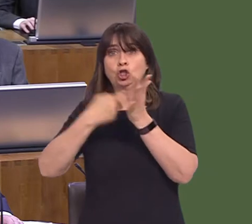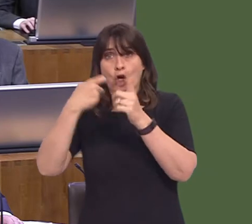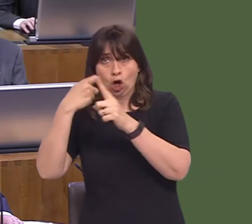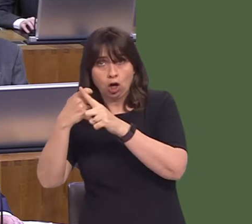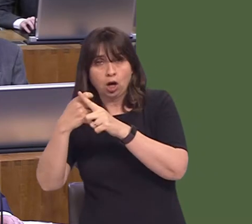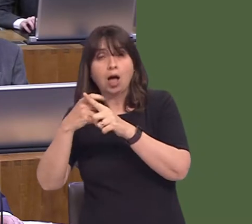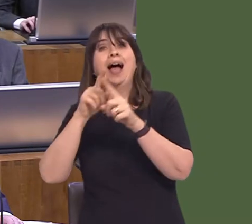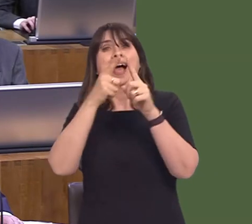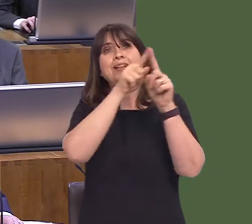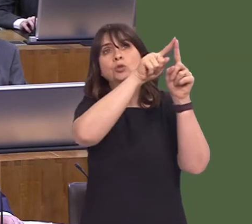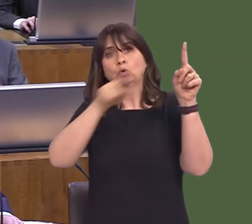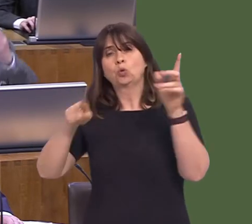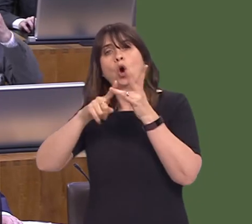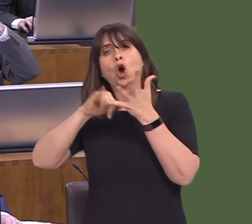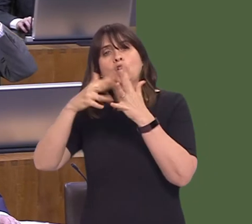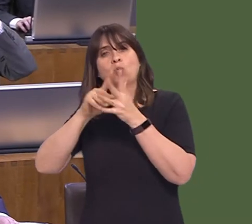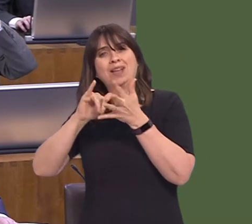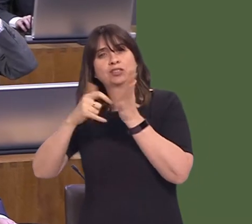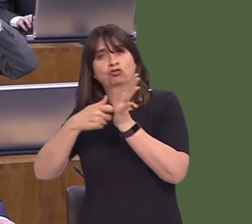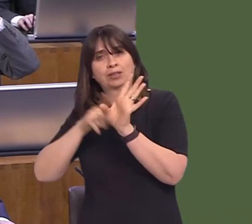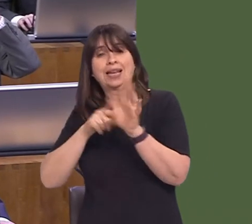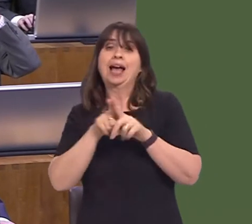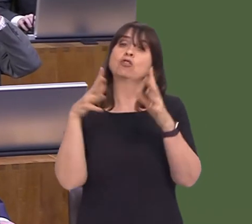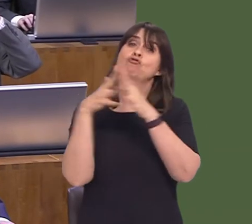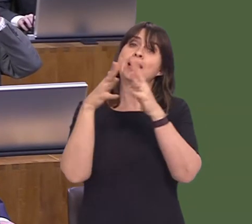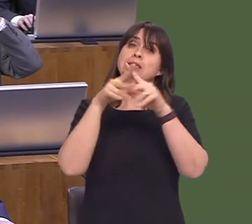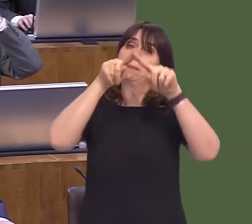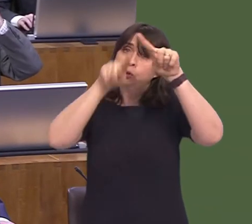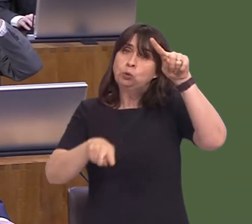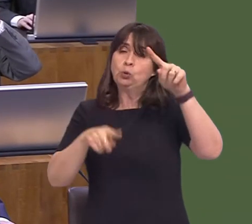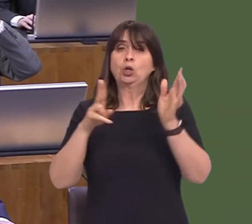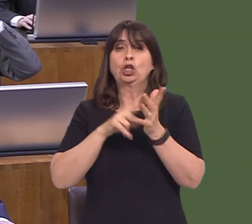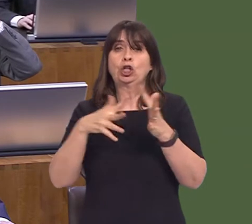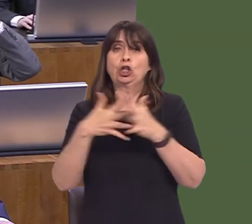gwrs, beth mae'n rhaid i ni ystyried yw ym mha ffordd mae'r gwasanaethau yna yn gallu